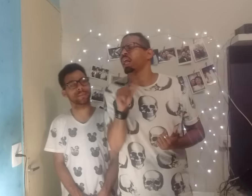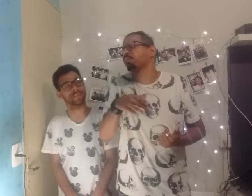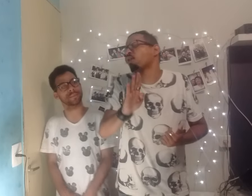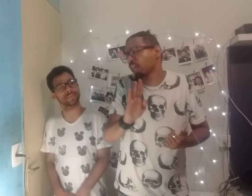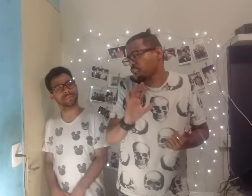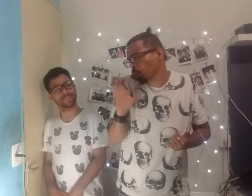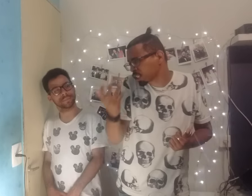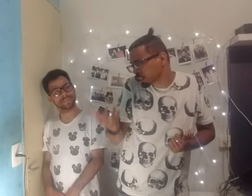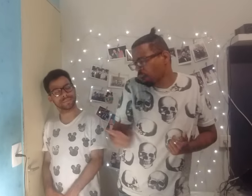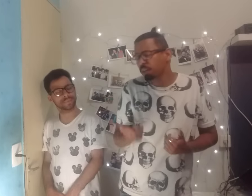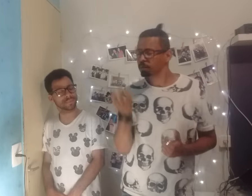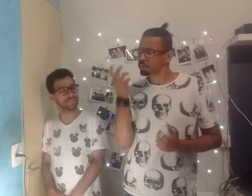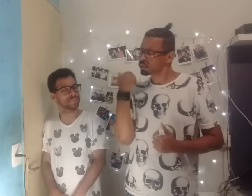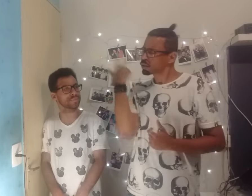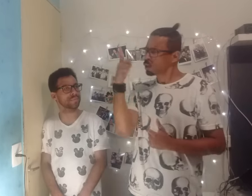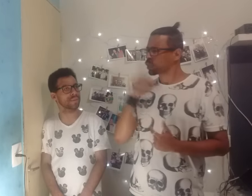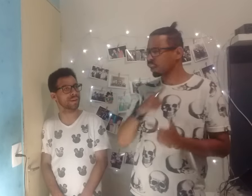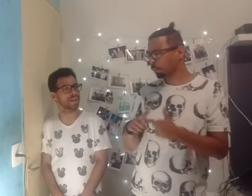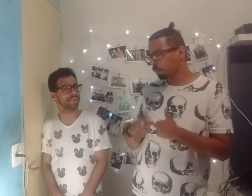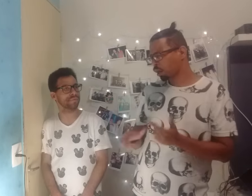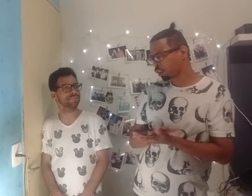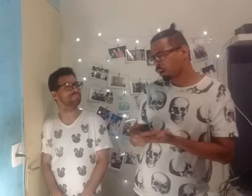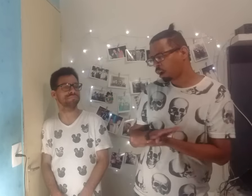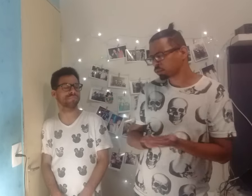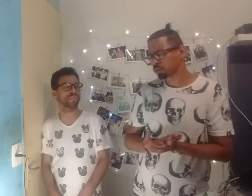mãe que aconteceu ? não tem problema